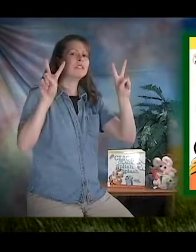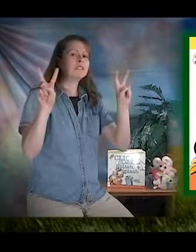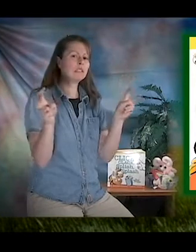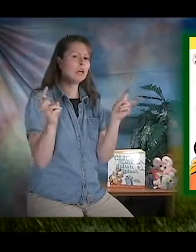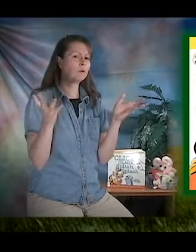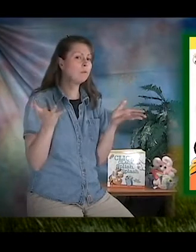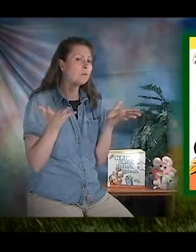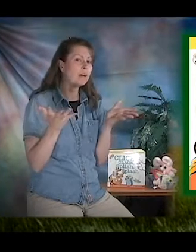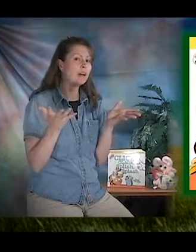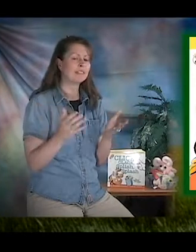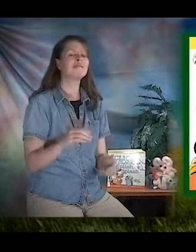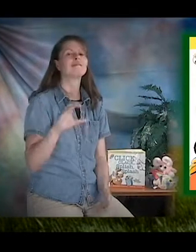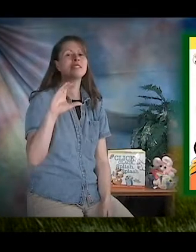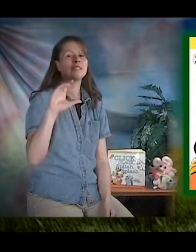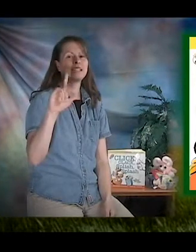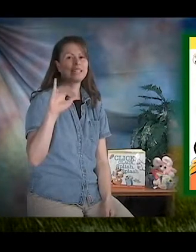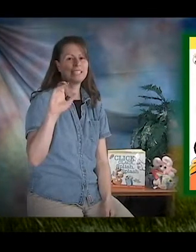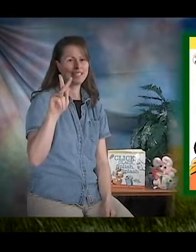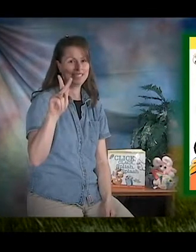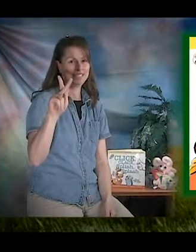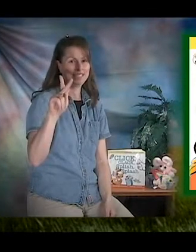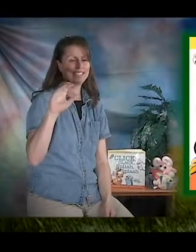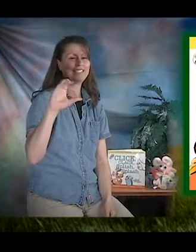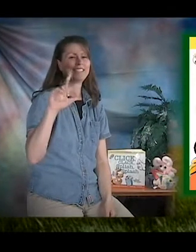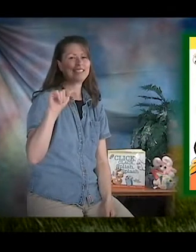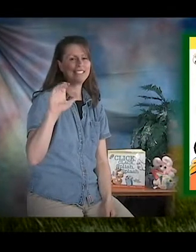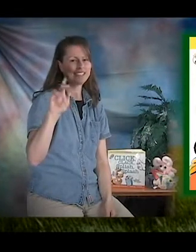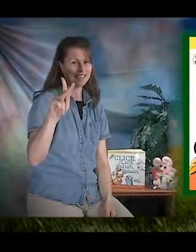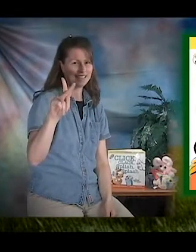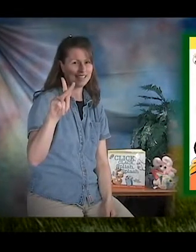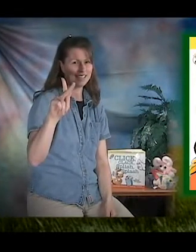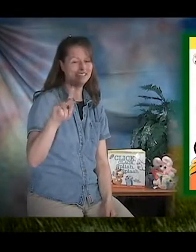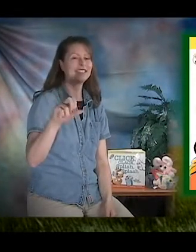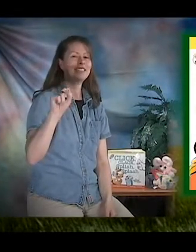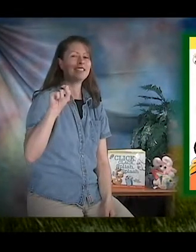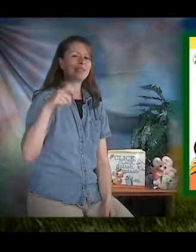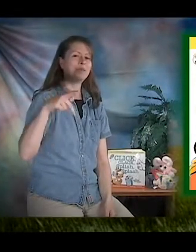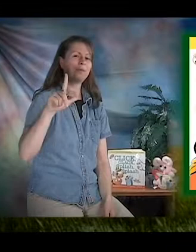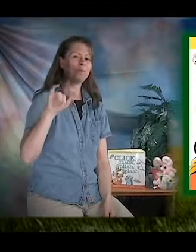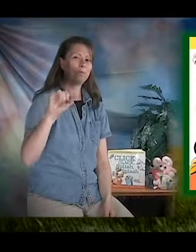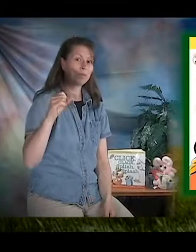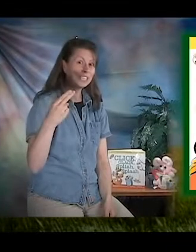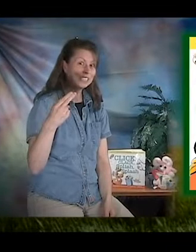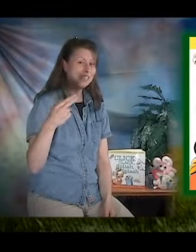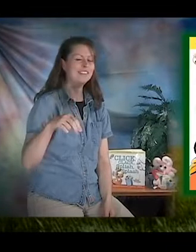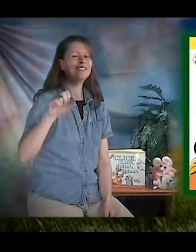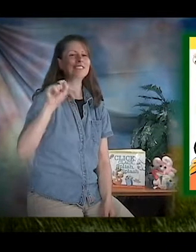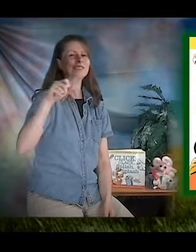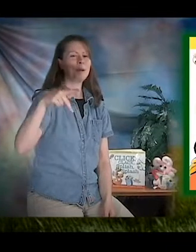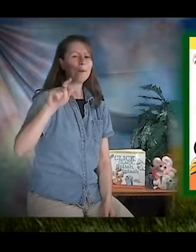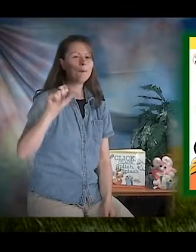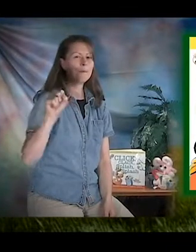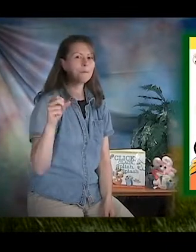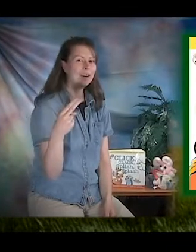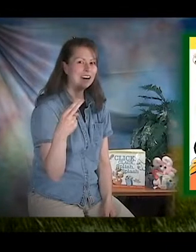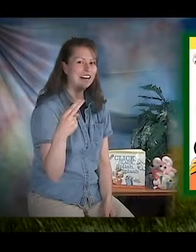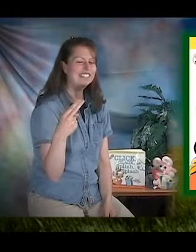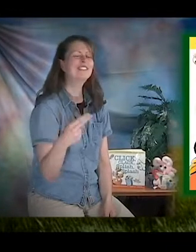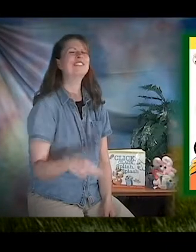El título es "Click, Clack, Splish, Splash".